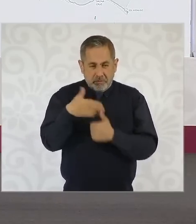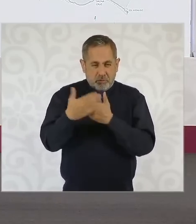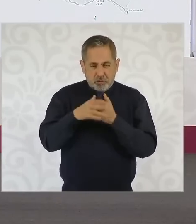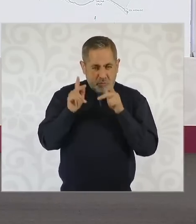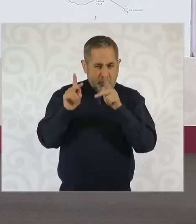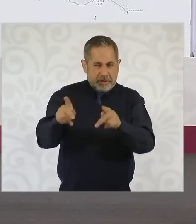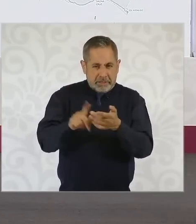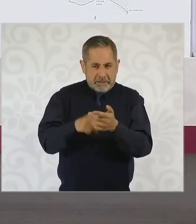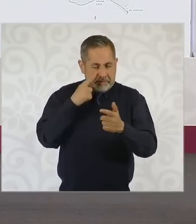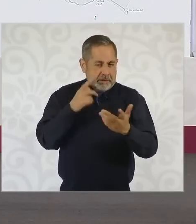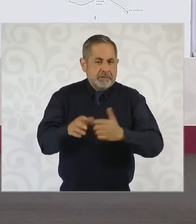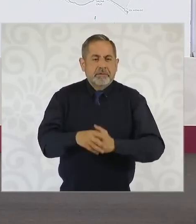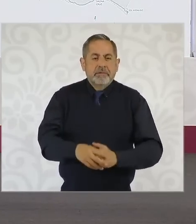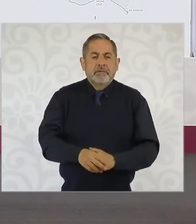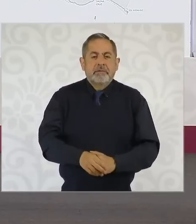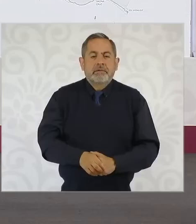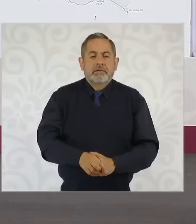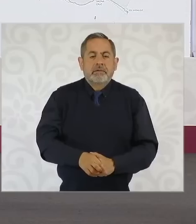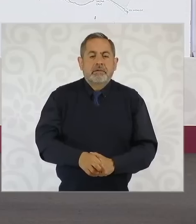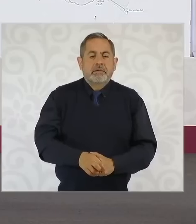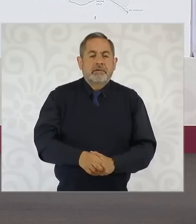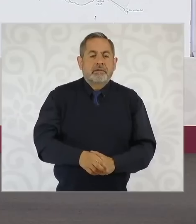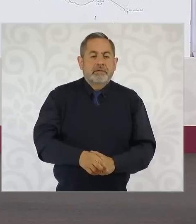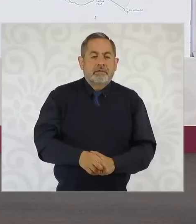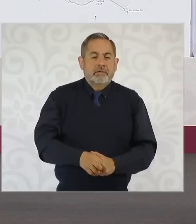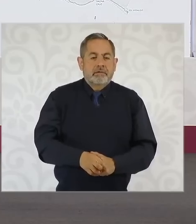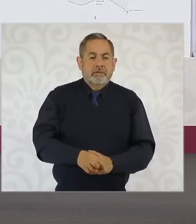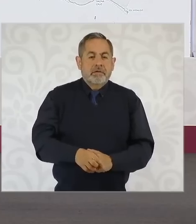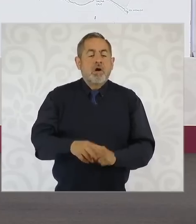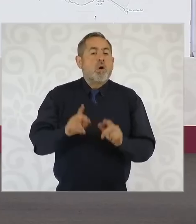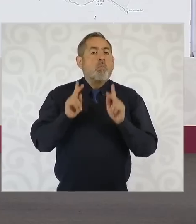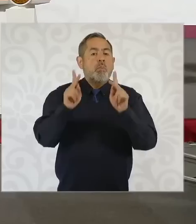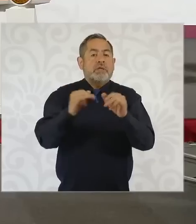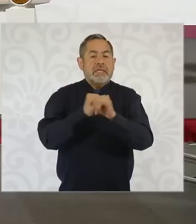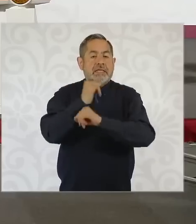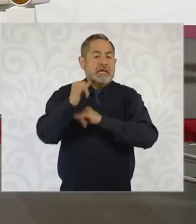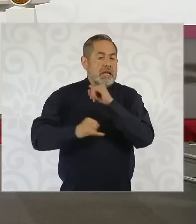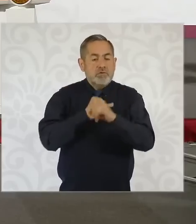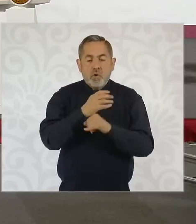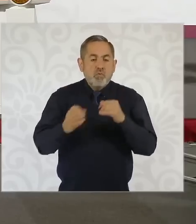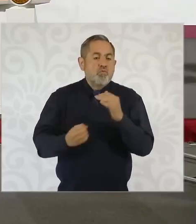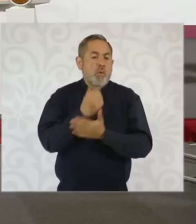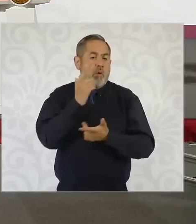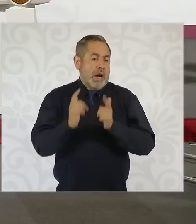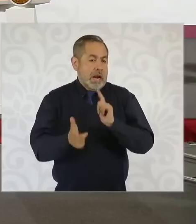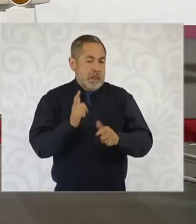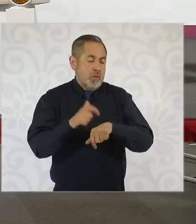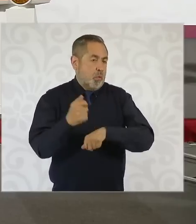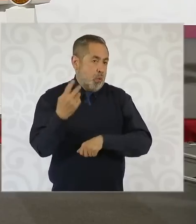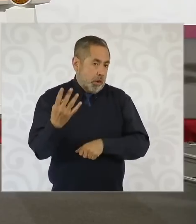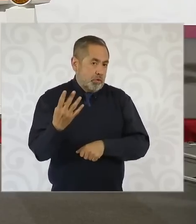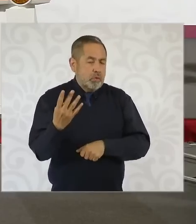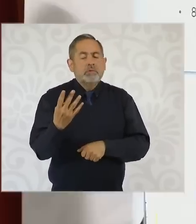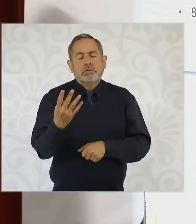bueno la siguiente tenemos el puente internacional Nuevo Laredo 4 que es lo que comentaba hace un